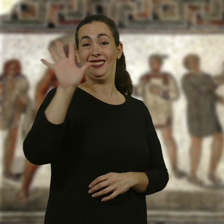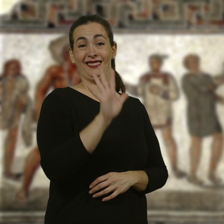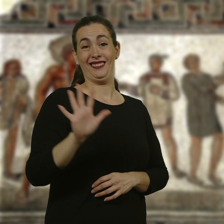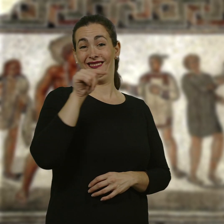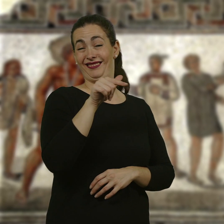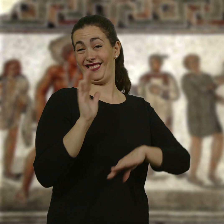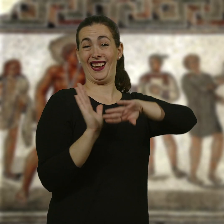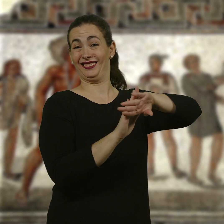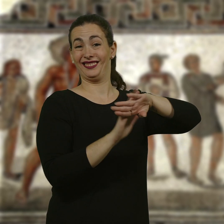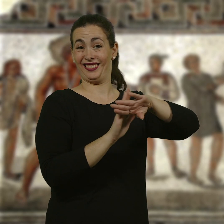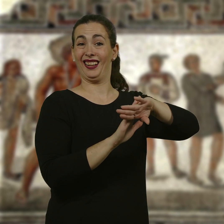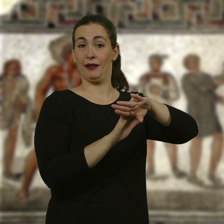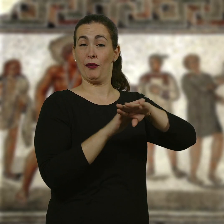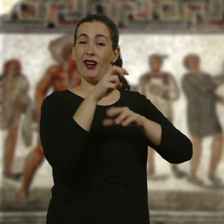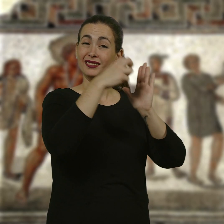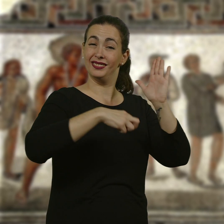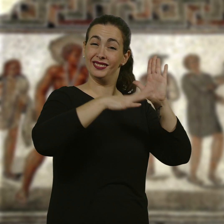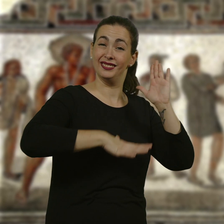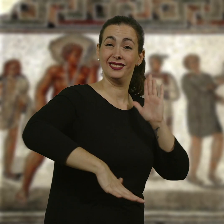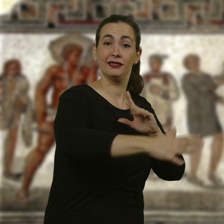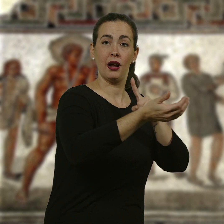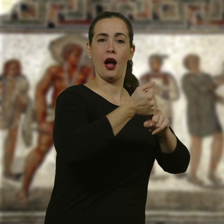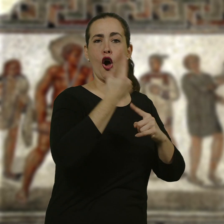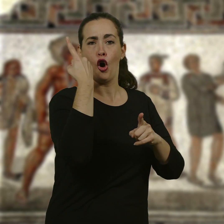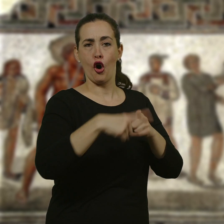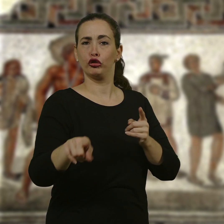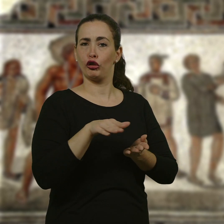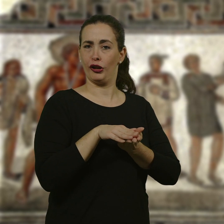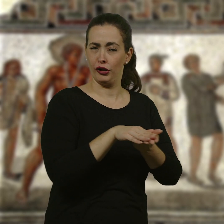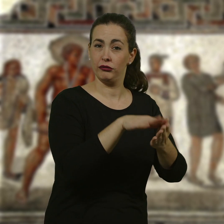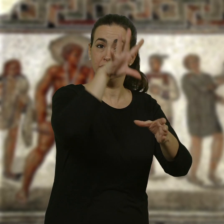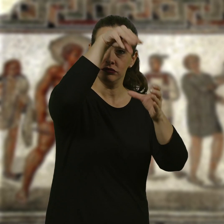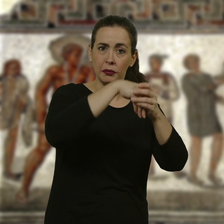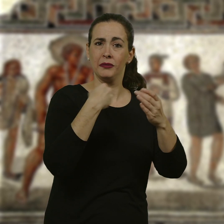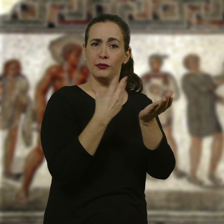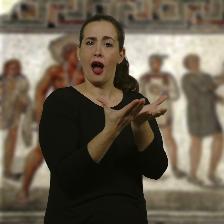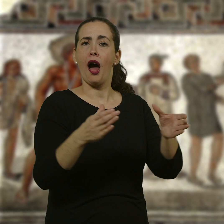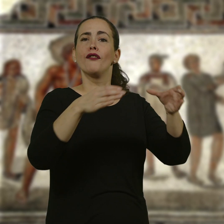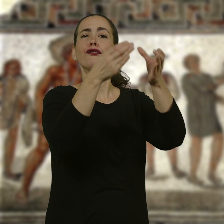A l’extrem oest del jaciment es va trobar un altre enterrament, dins d’una àmfora,